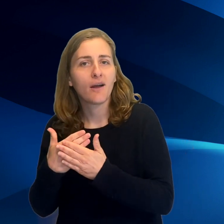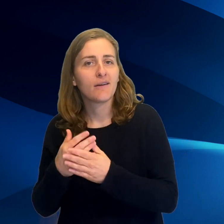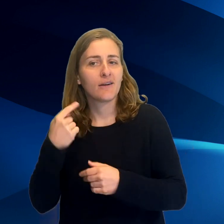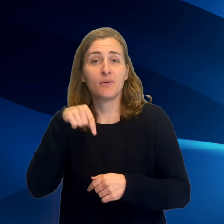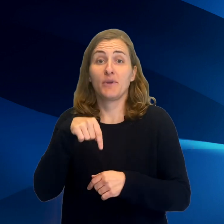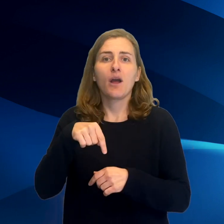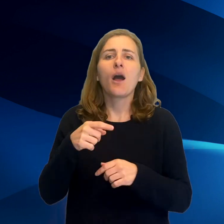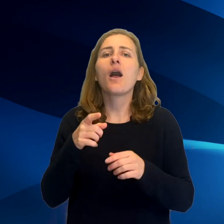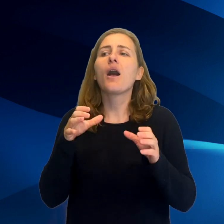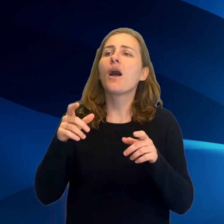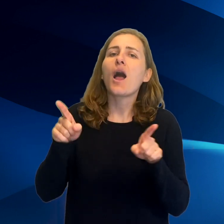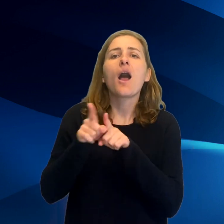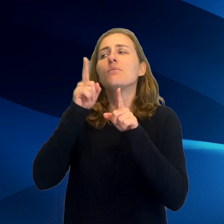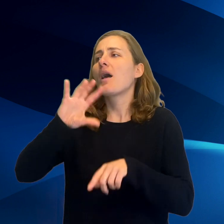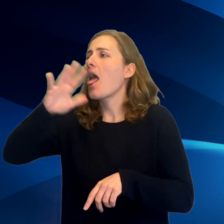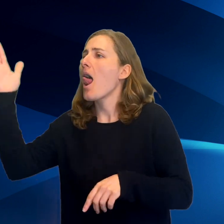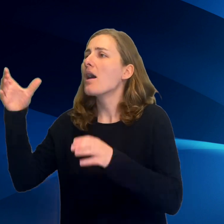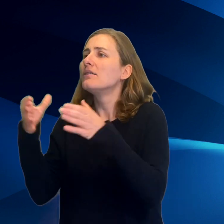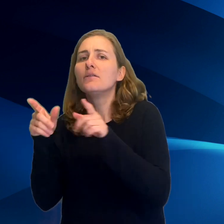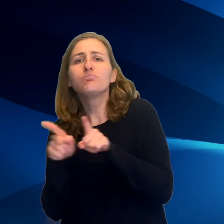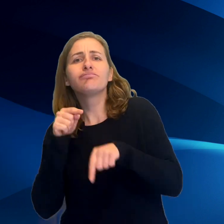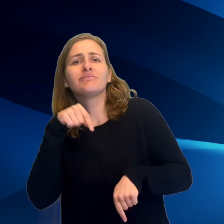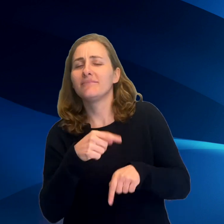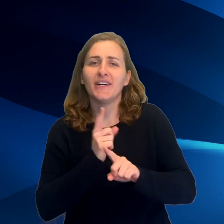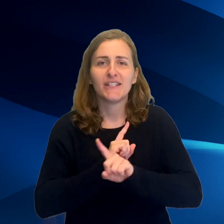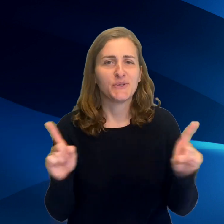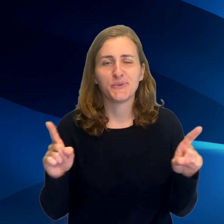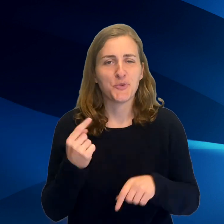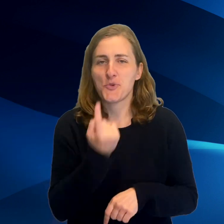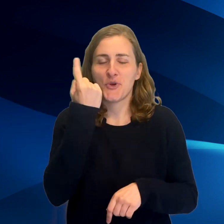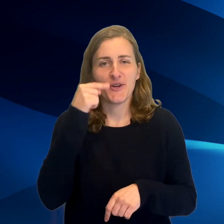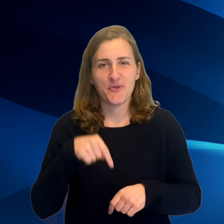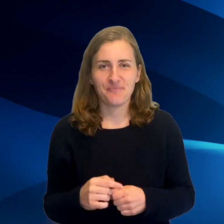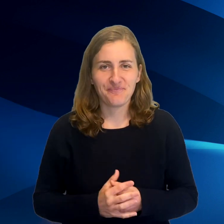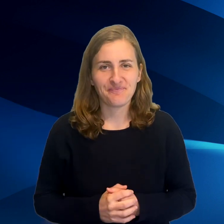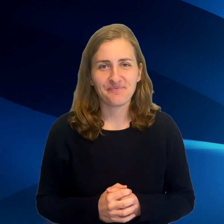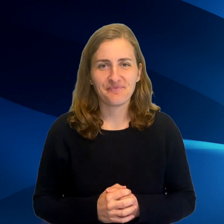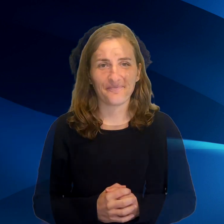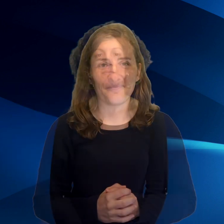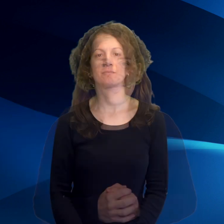documenta l’unicità di questa intersezione a cui non appartiene nessun altro tipo di disabilità o gruppo minoritario.